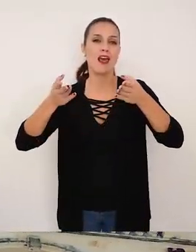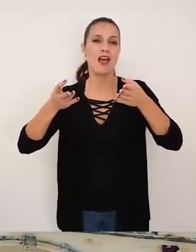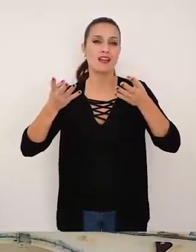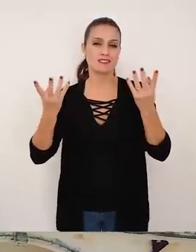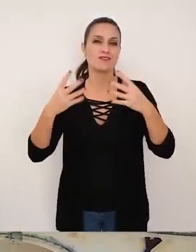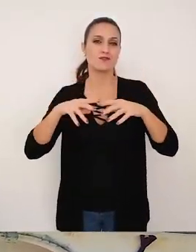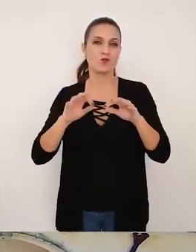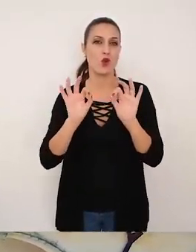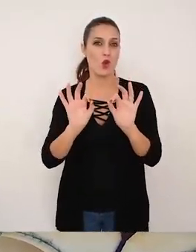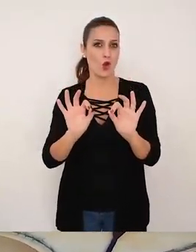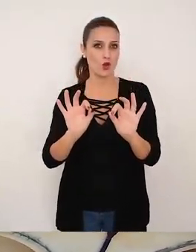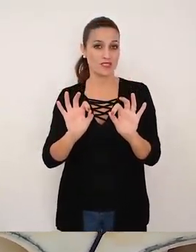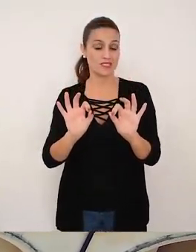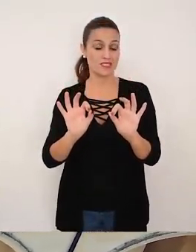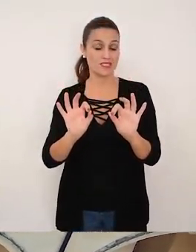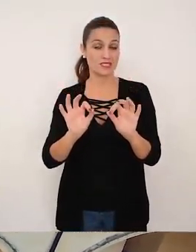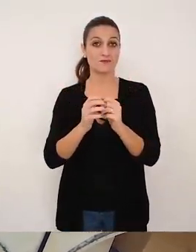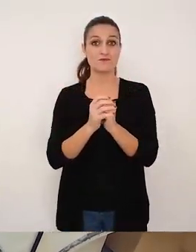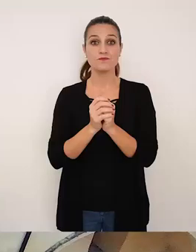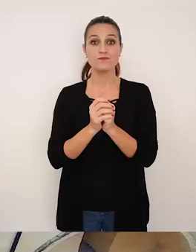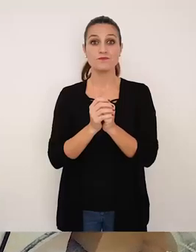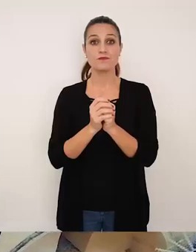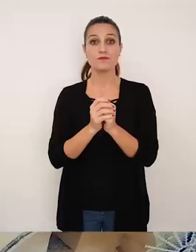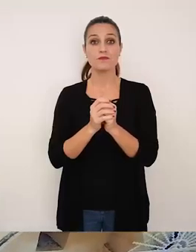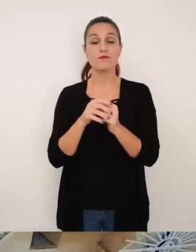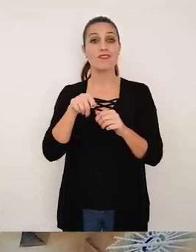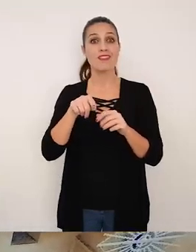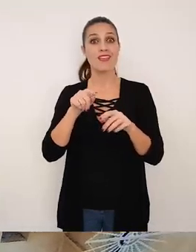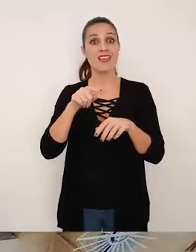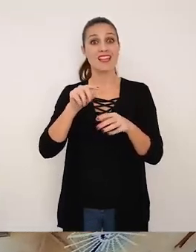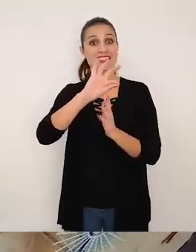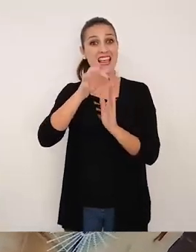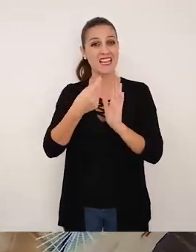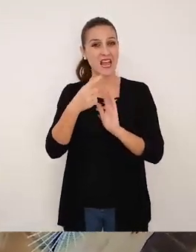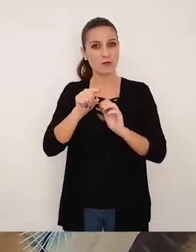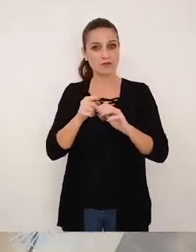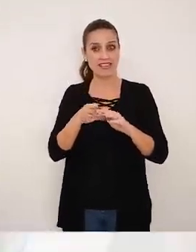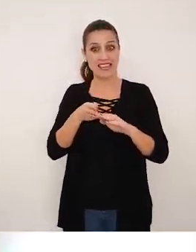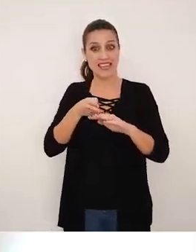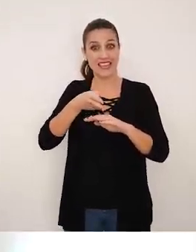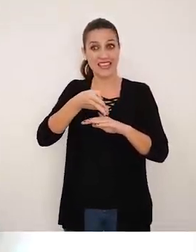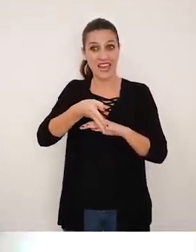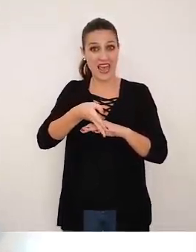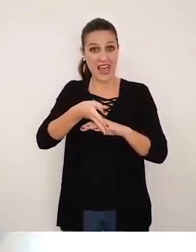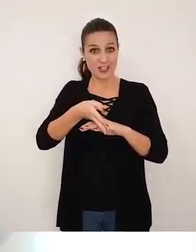A questo periodo risale la costruzione dell’ingresso monumentale decorato da una deliziosa volta